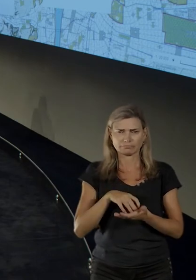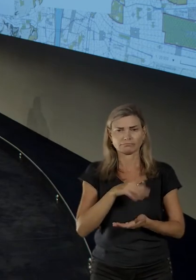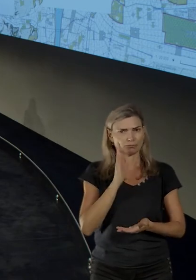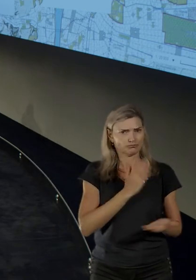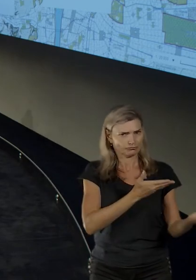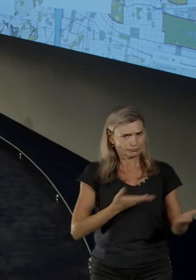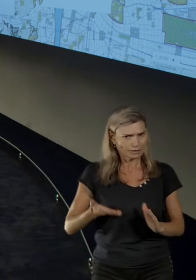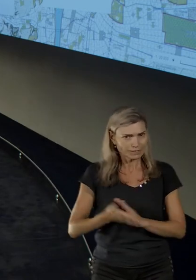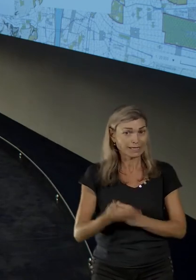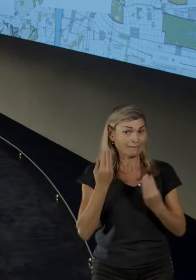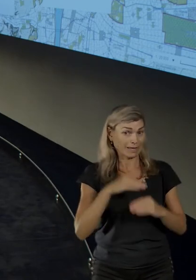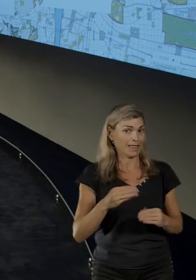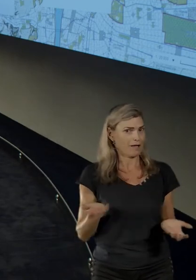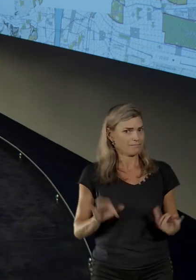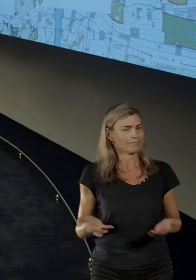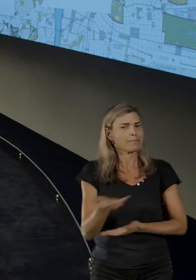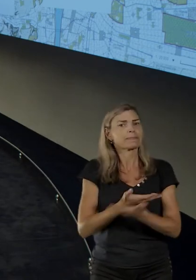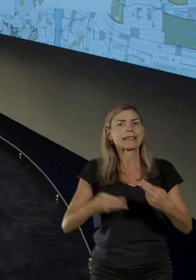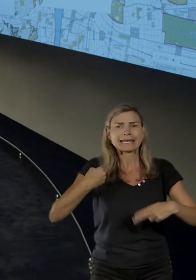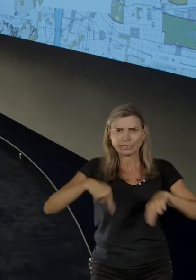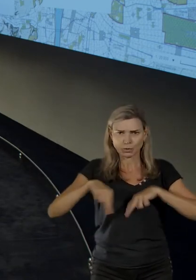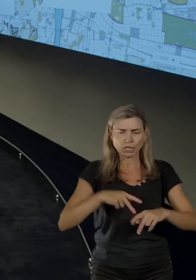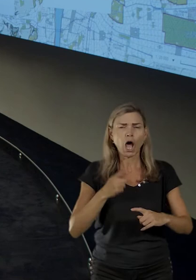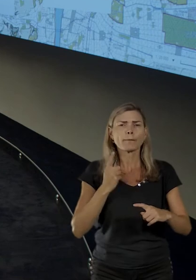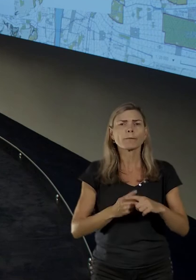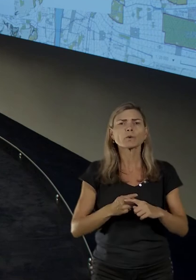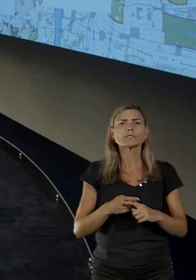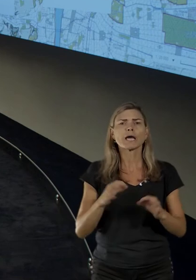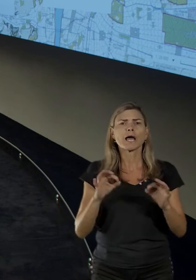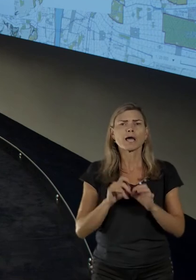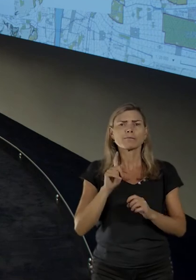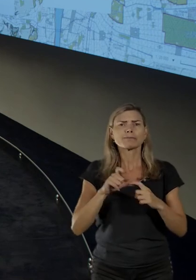vítám Vás v diskusi. A musím omluvit Richarda Biegla za Klub Za starou Prahu,